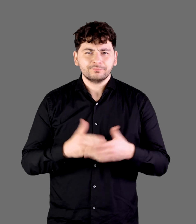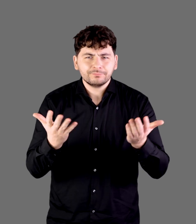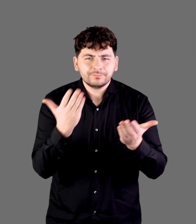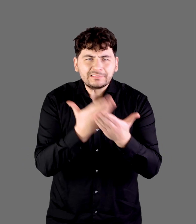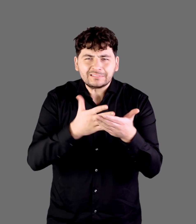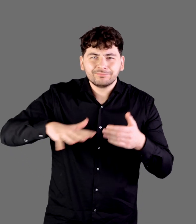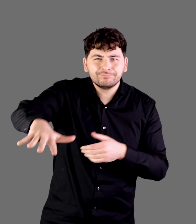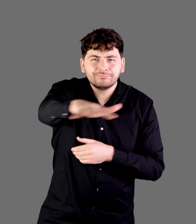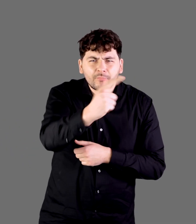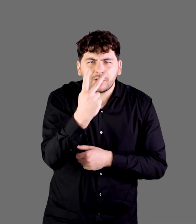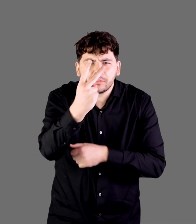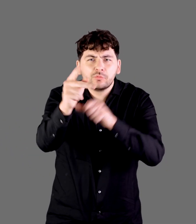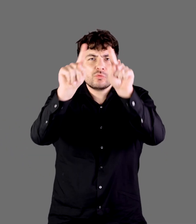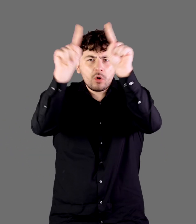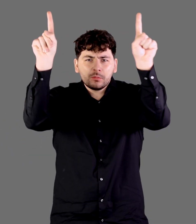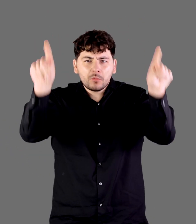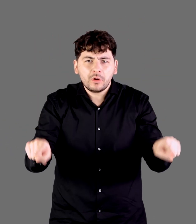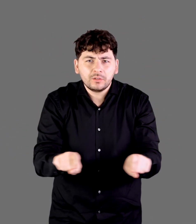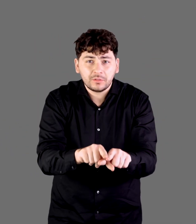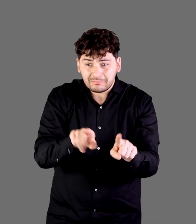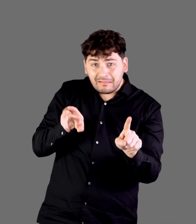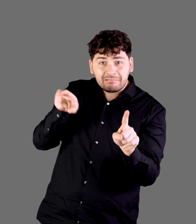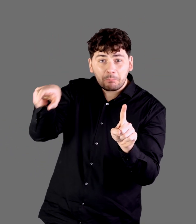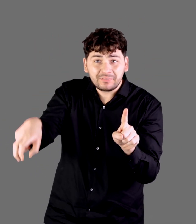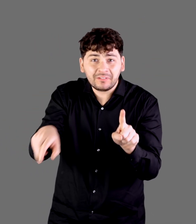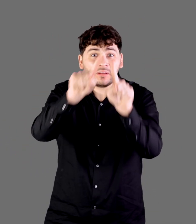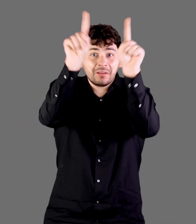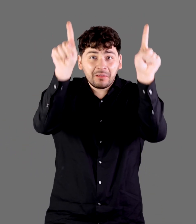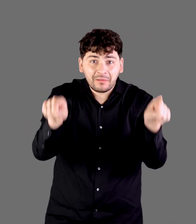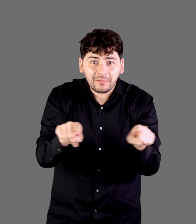Hier möchten wir besonders hinweisen auf das Poster an der Treppe.